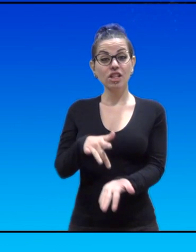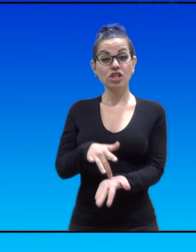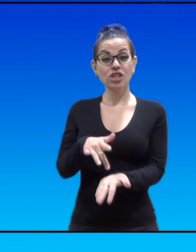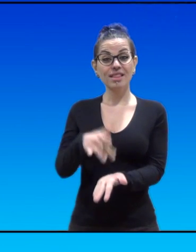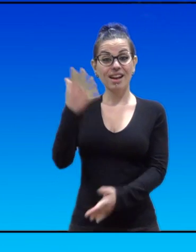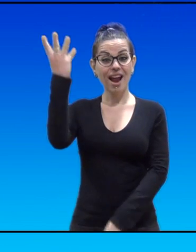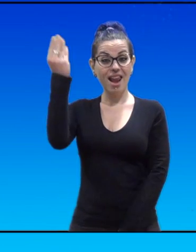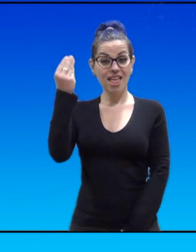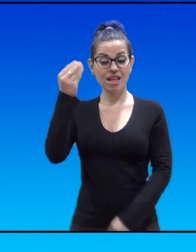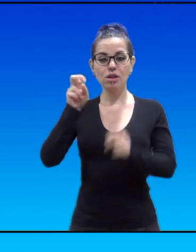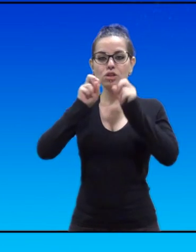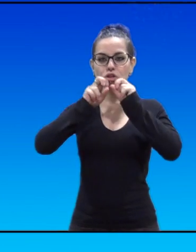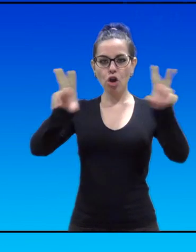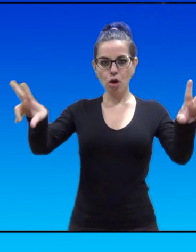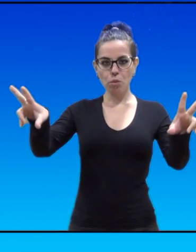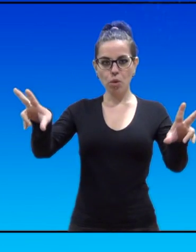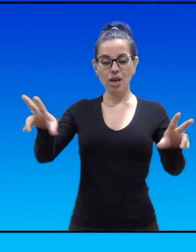La Sede Centrale ENS comunica che